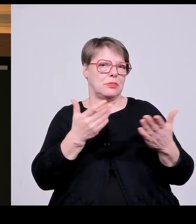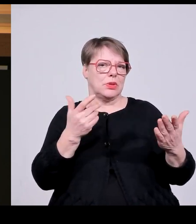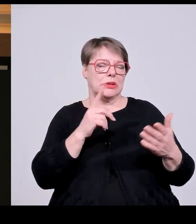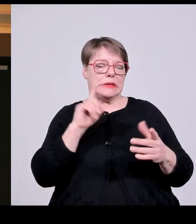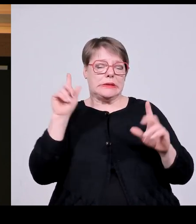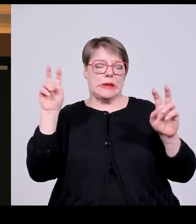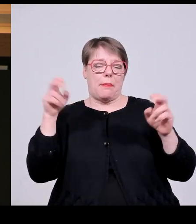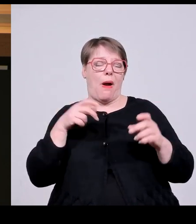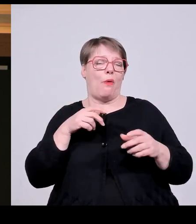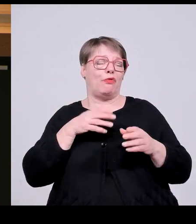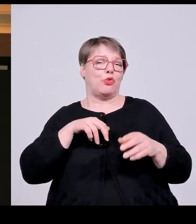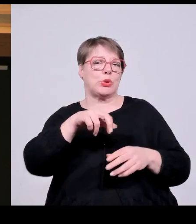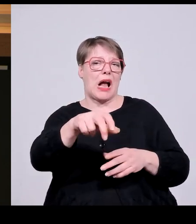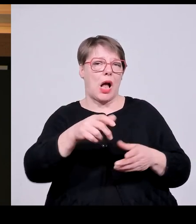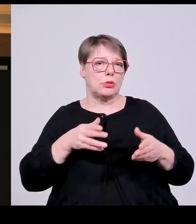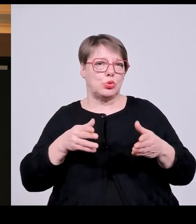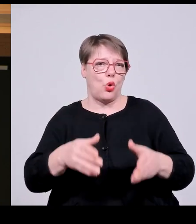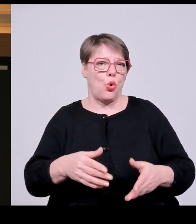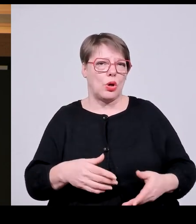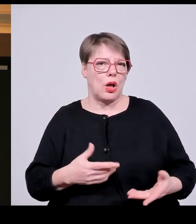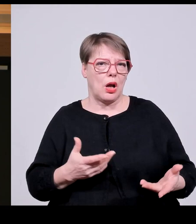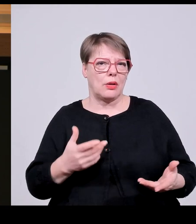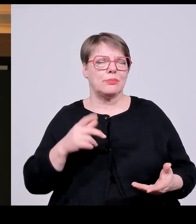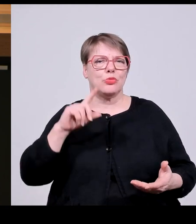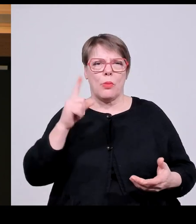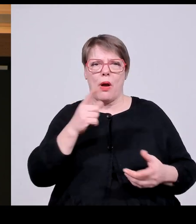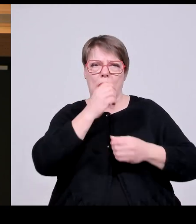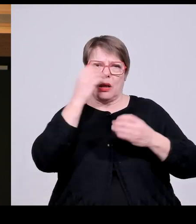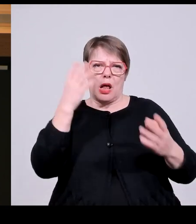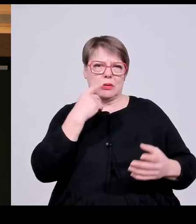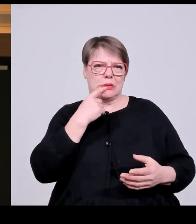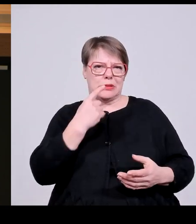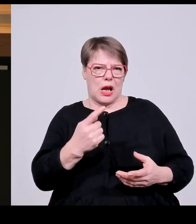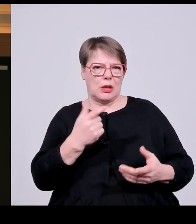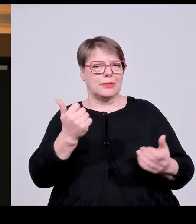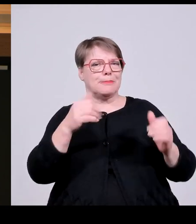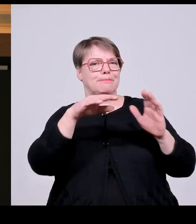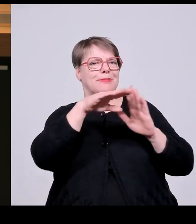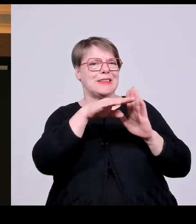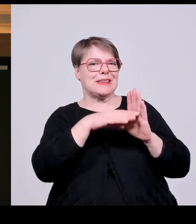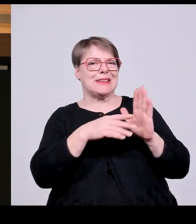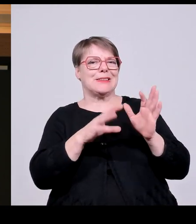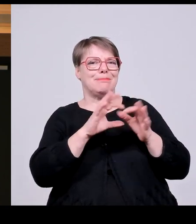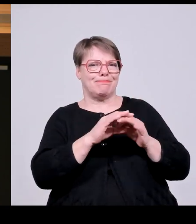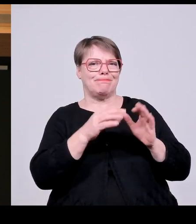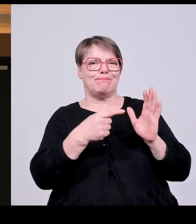Gesetz bisher Vorsitz ist sicher nicht der Grund, warum BebauungsplanVerfahren hier in Berlin 3, 4, 5